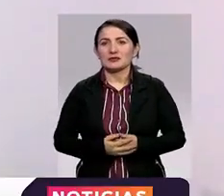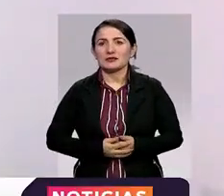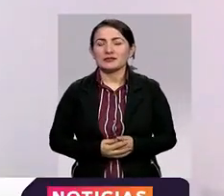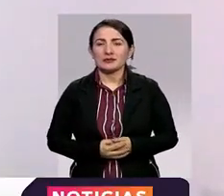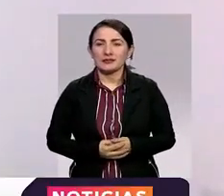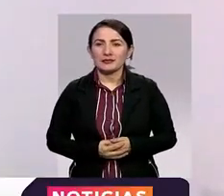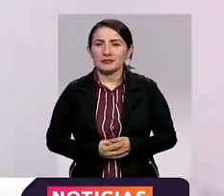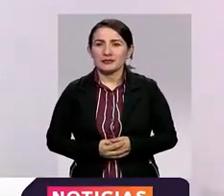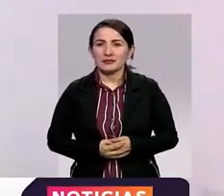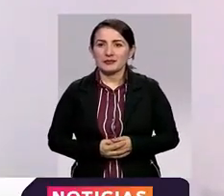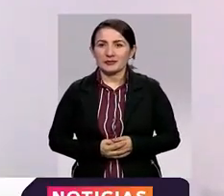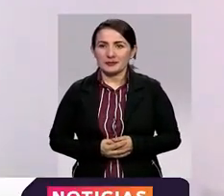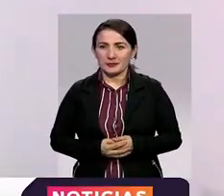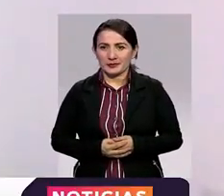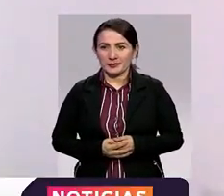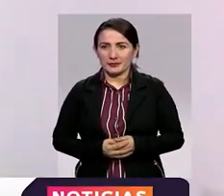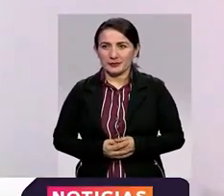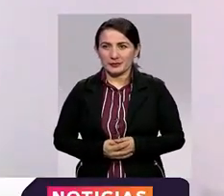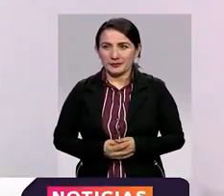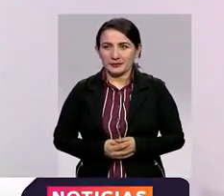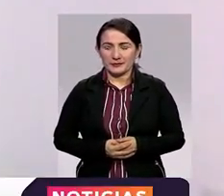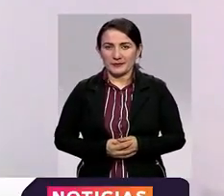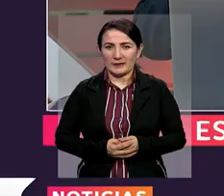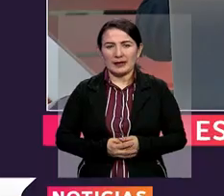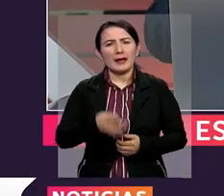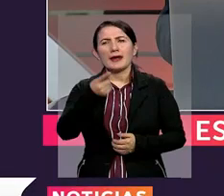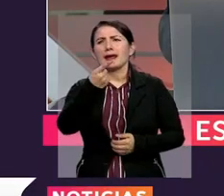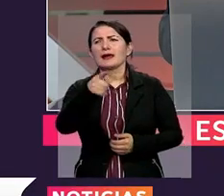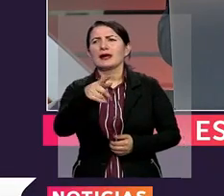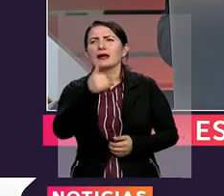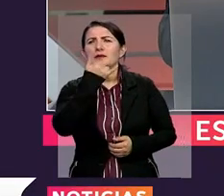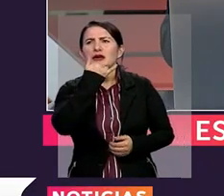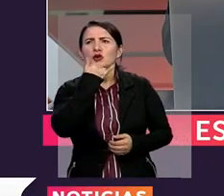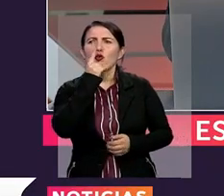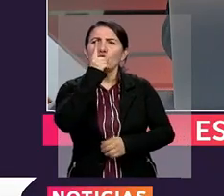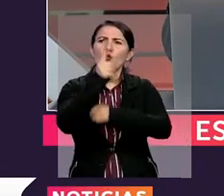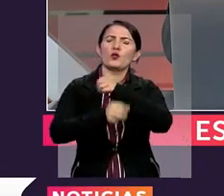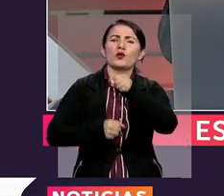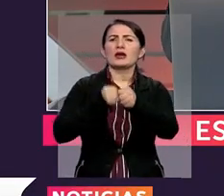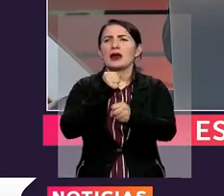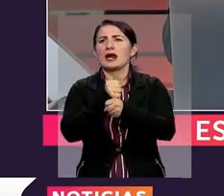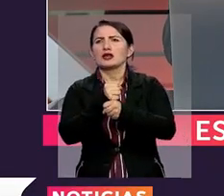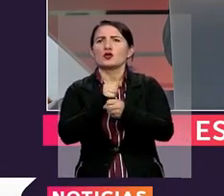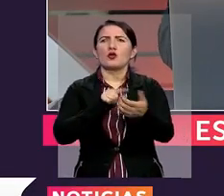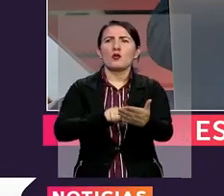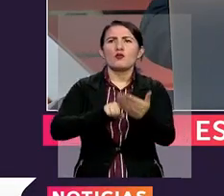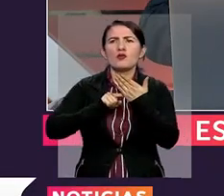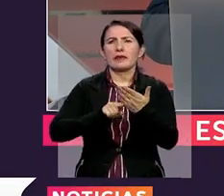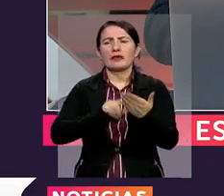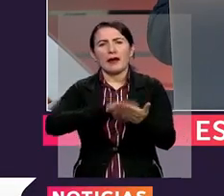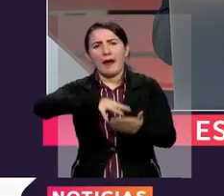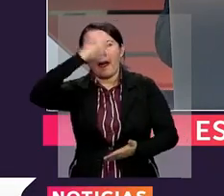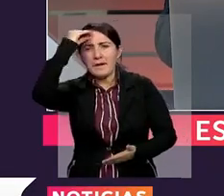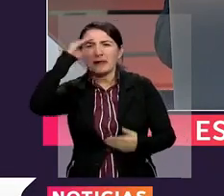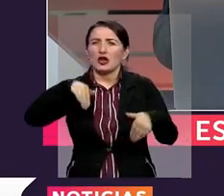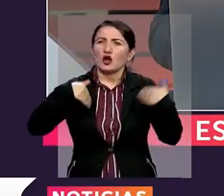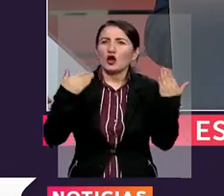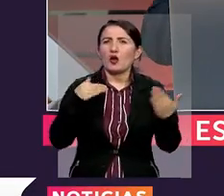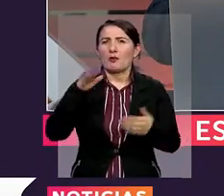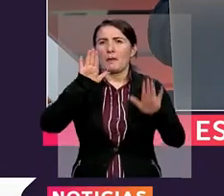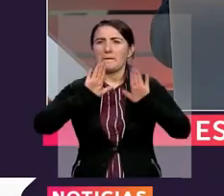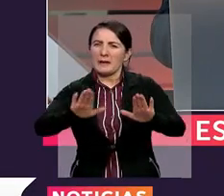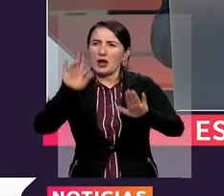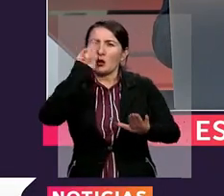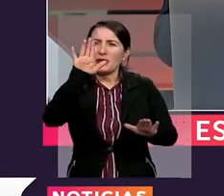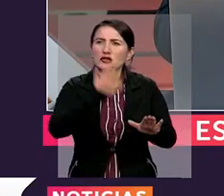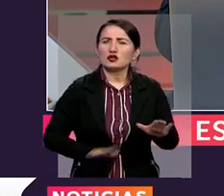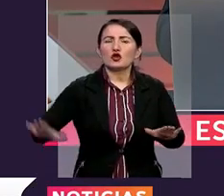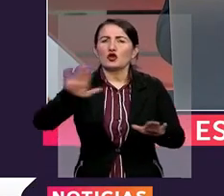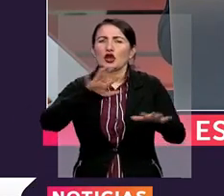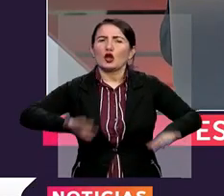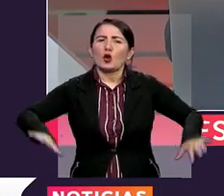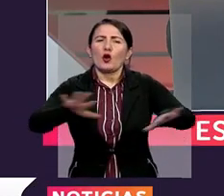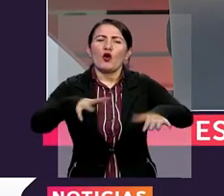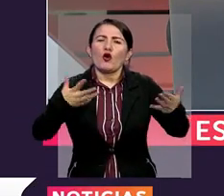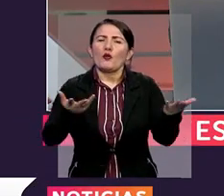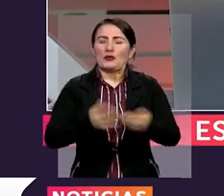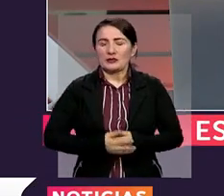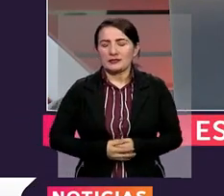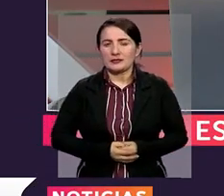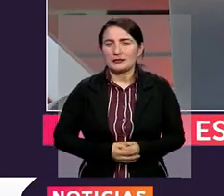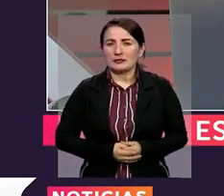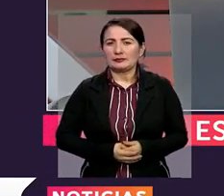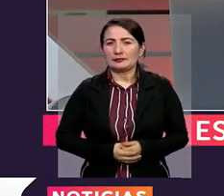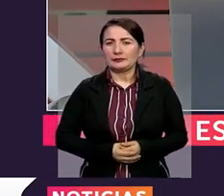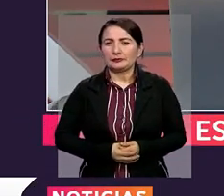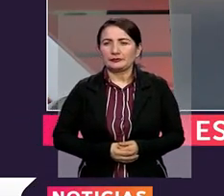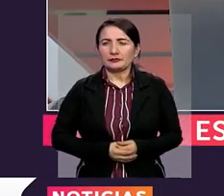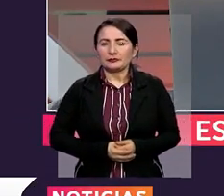BUENAS TARDES Y CUáLES SON ESAS